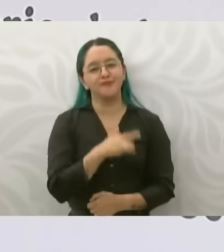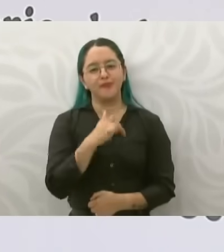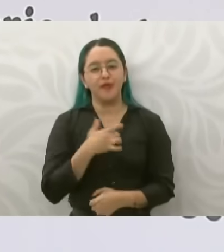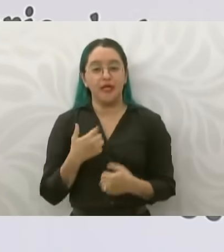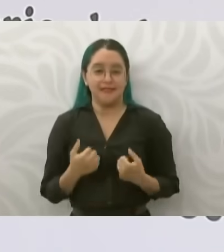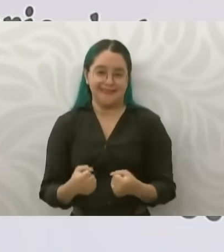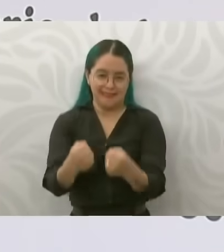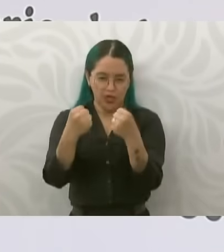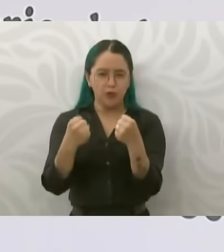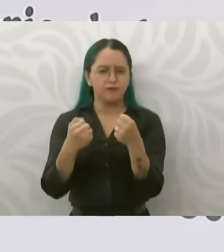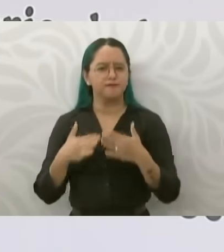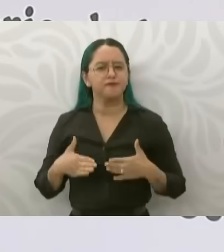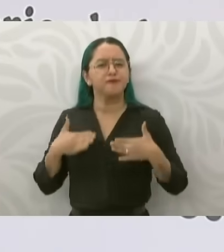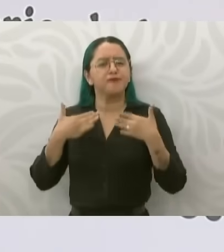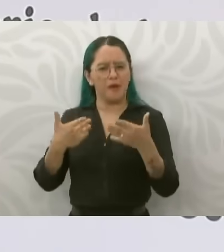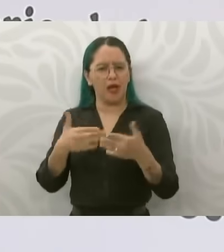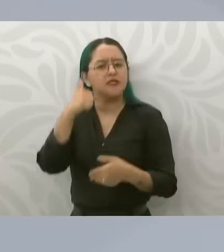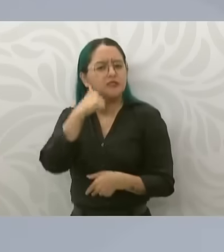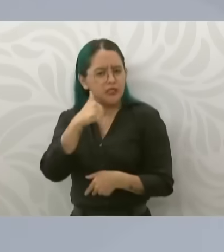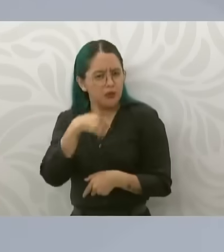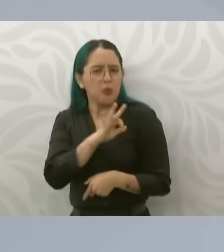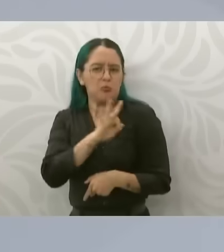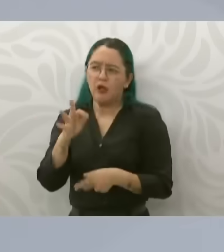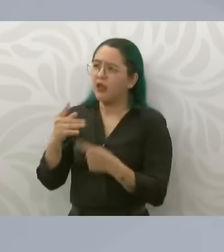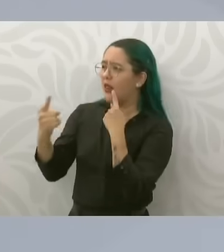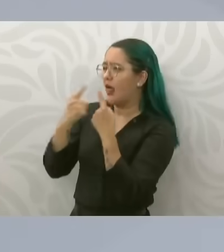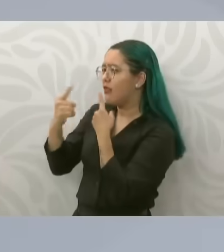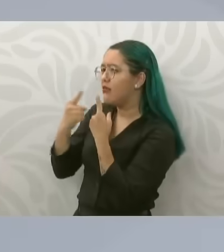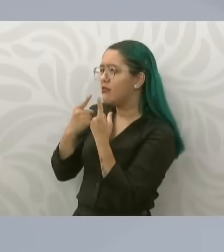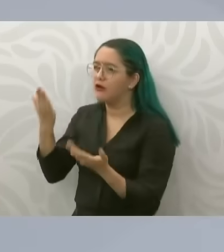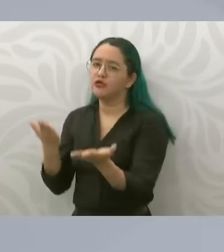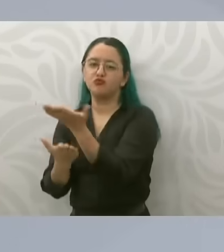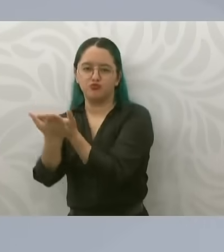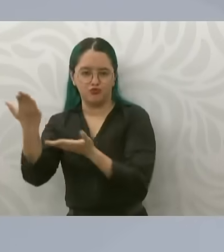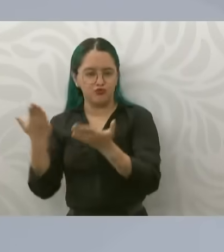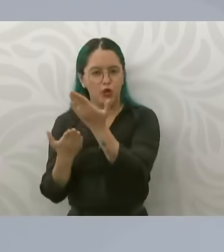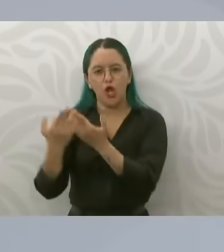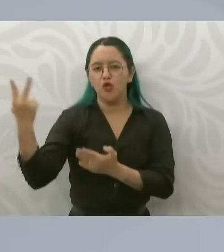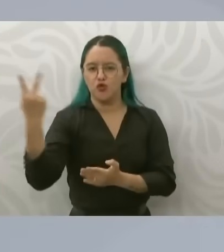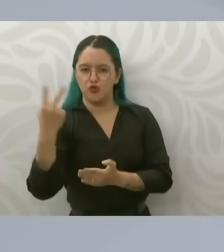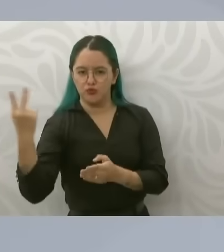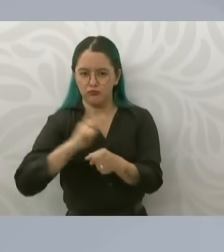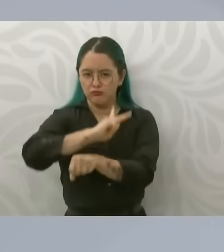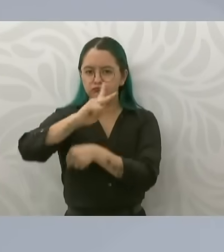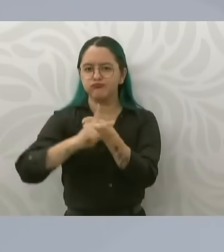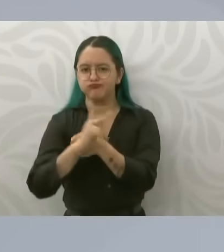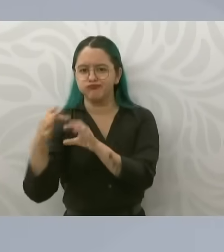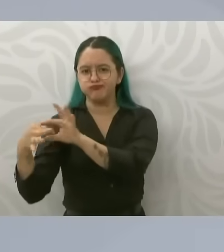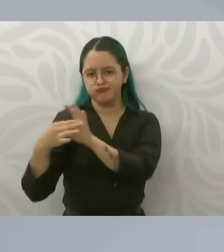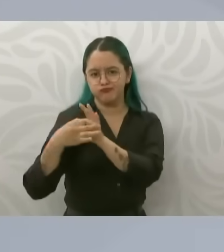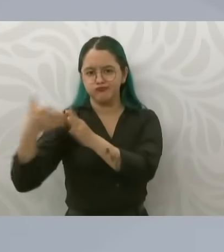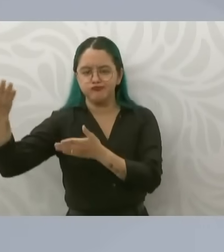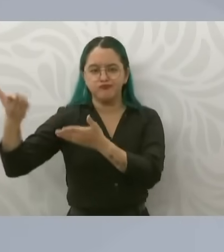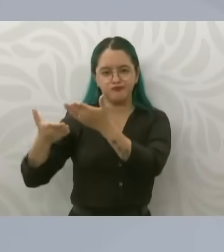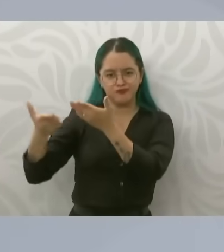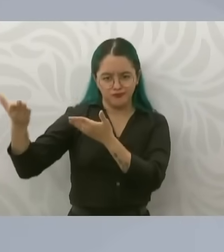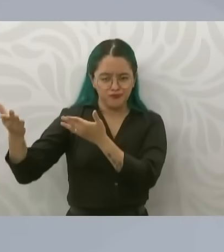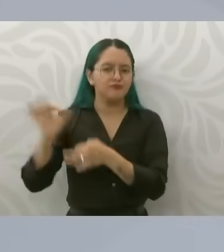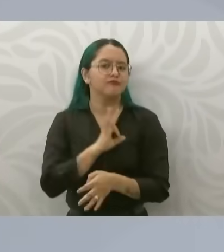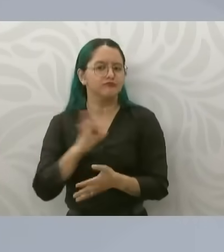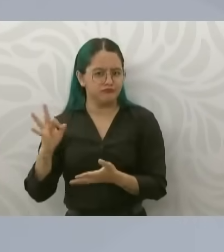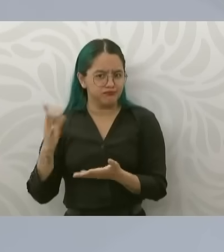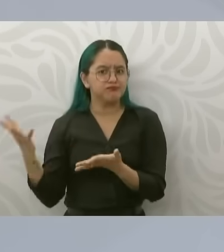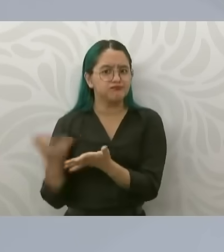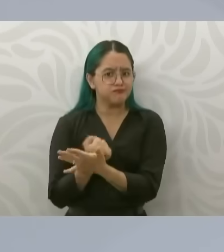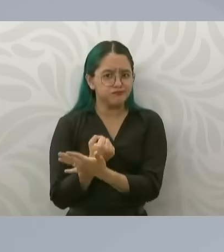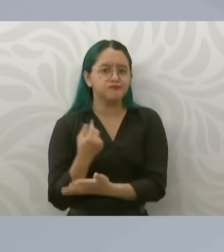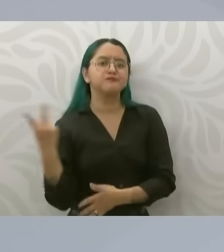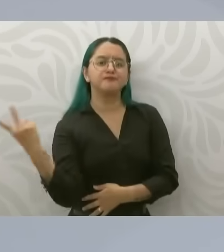encontrar siempre las mejores condiciones para las dos naciones y particularmente y como esencia las